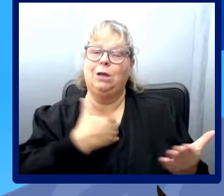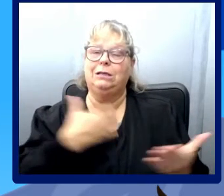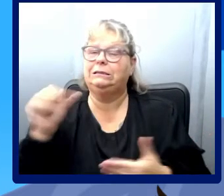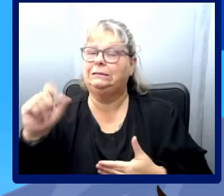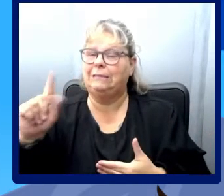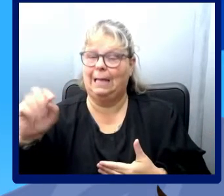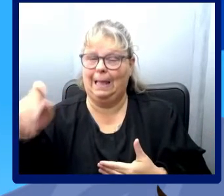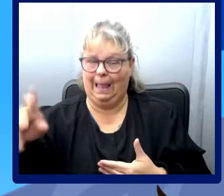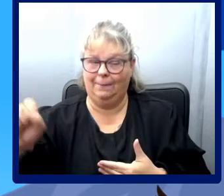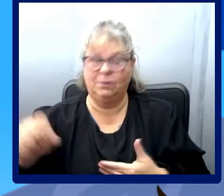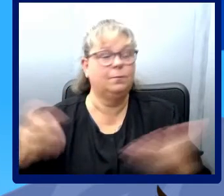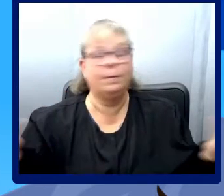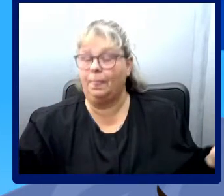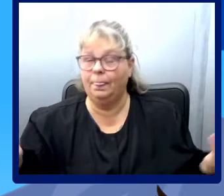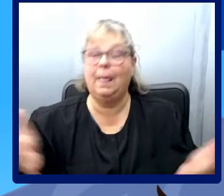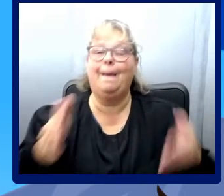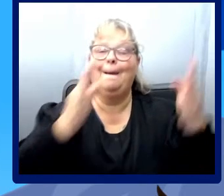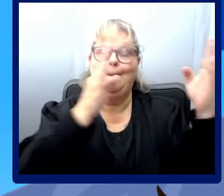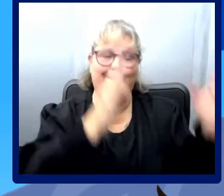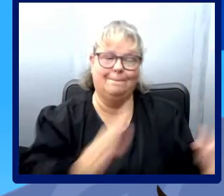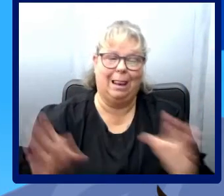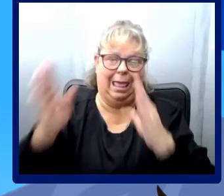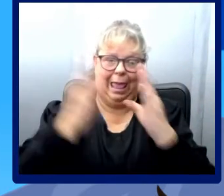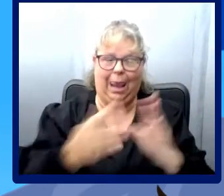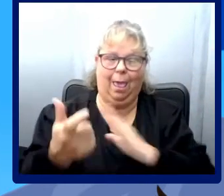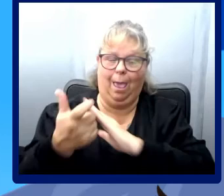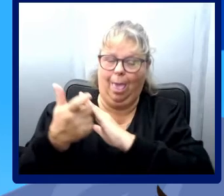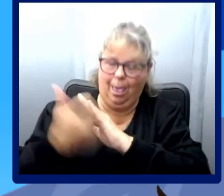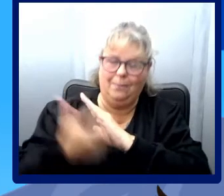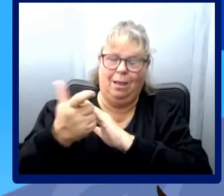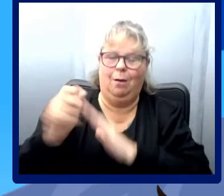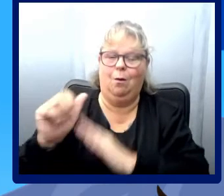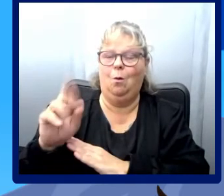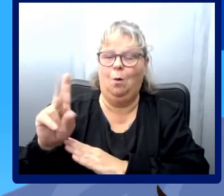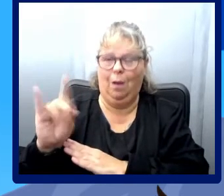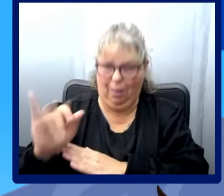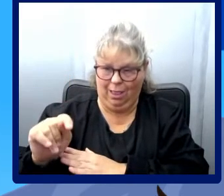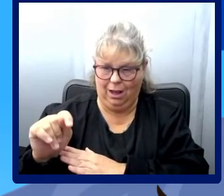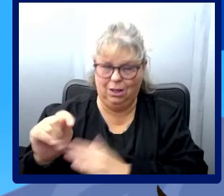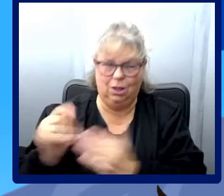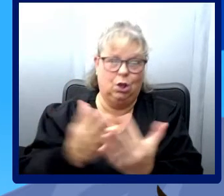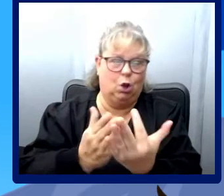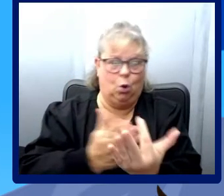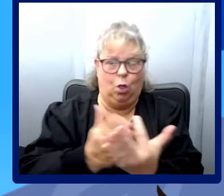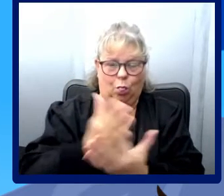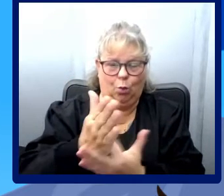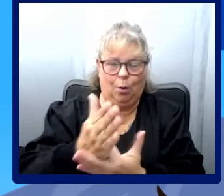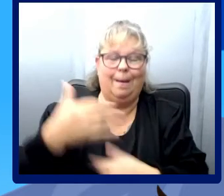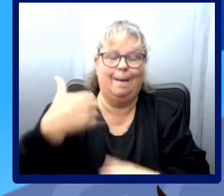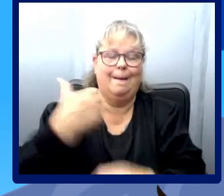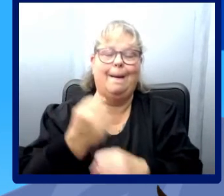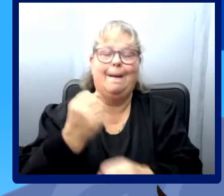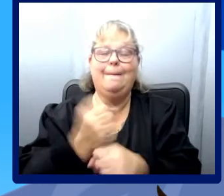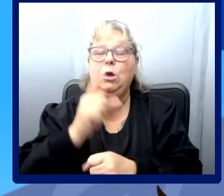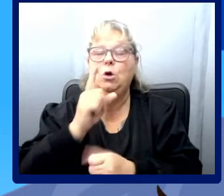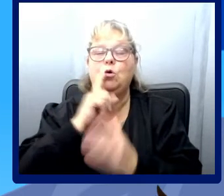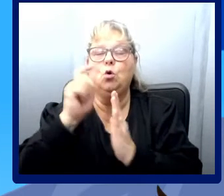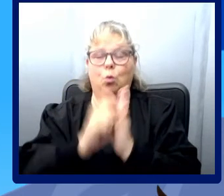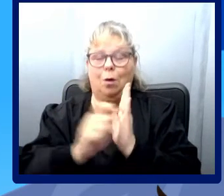El primero es planificar la auditoría de automatización. Revisen su organización, asegúrense de escribir todos los procesos que tienen